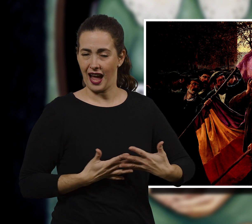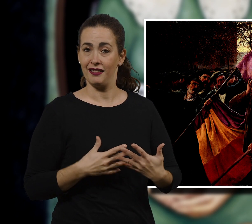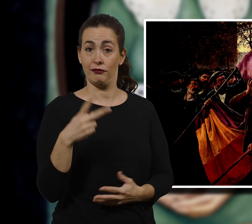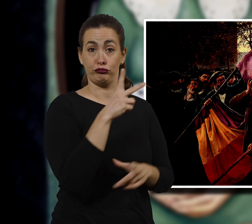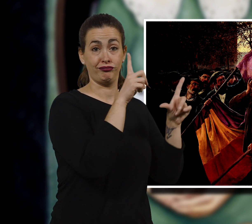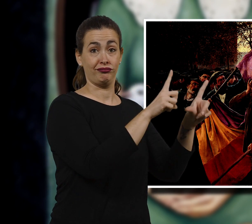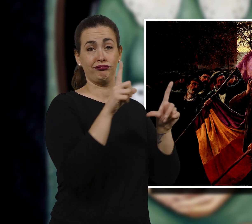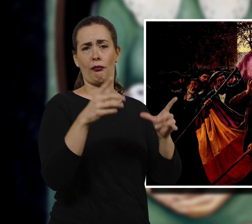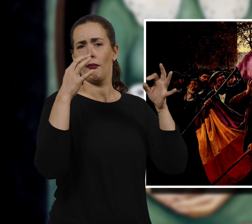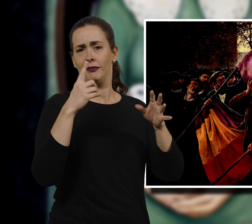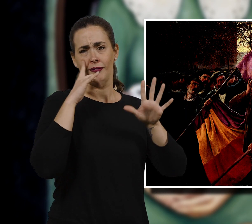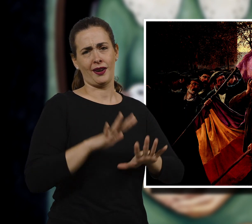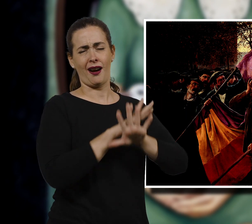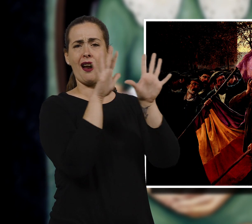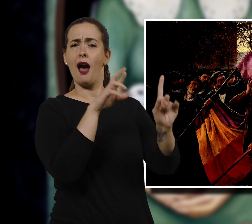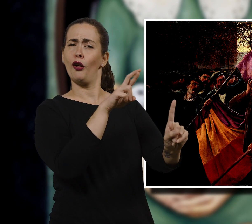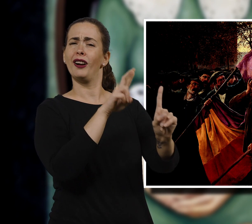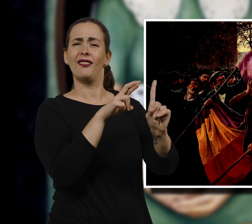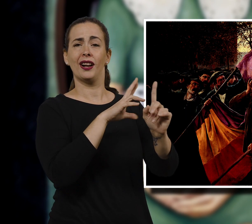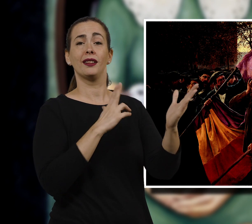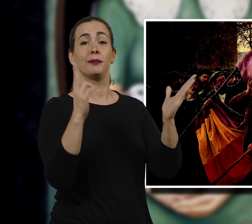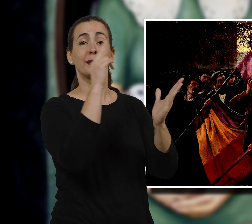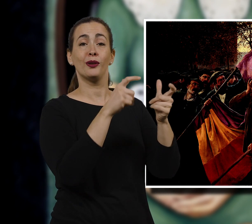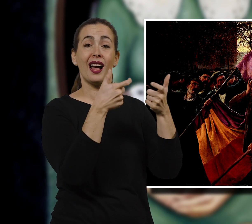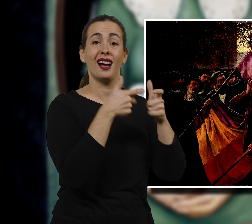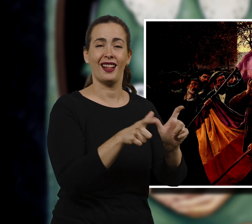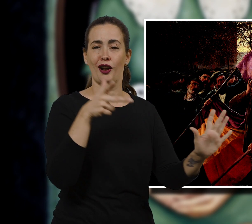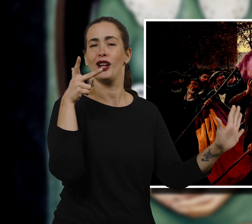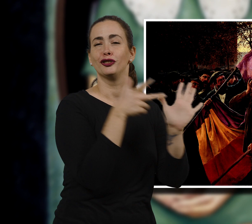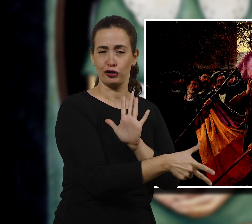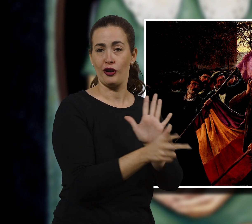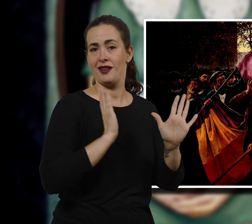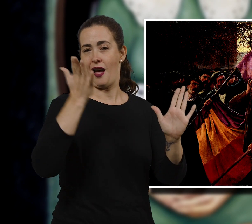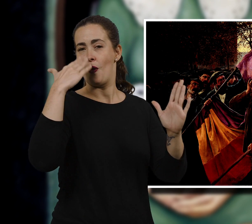són clars referents del que va significar la pintura del gènere historicista de l’època.